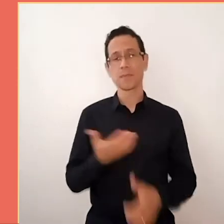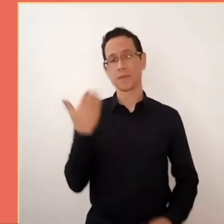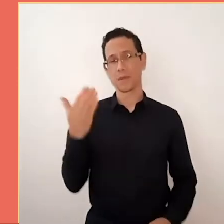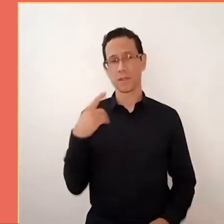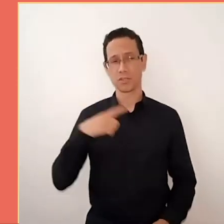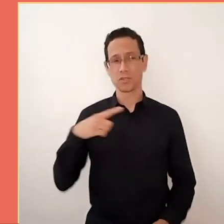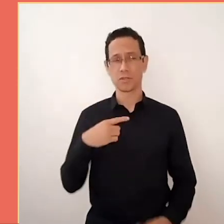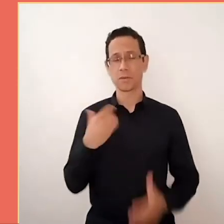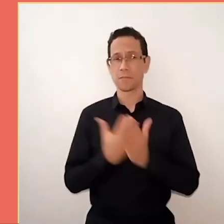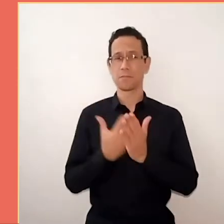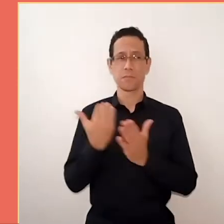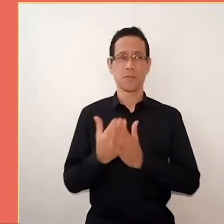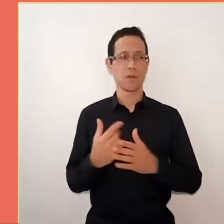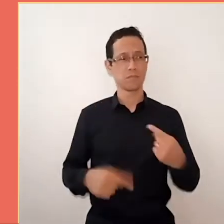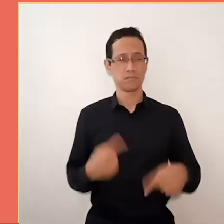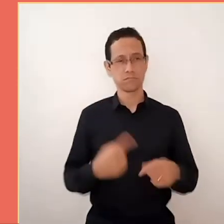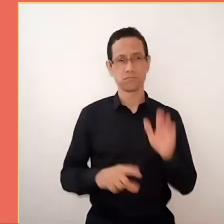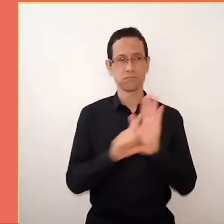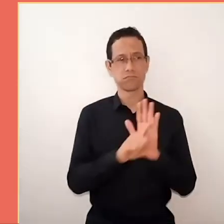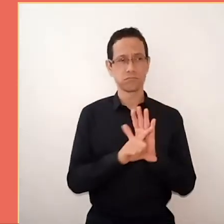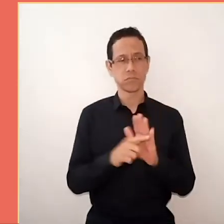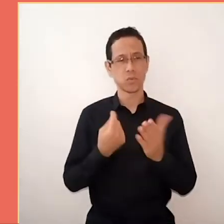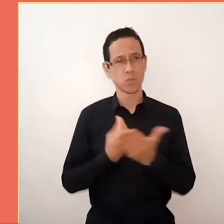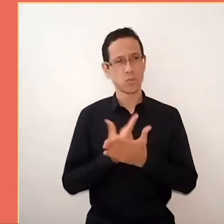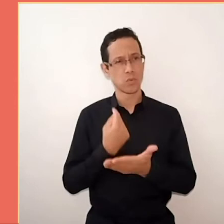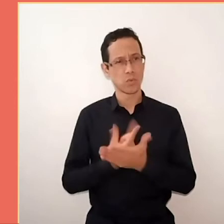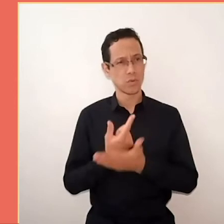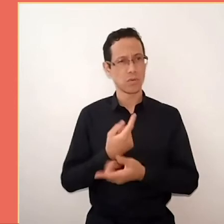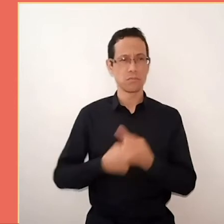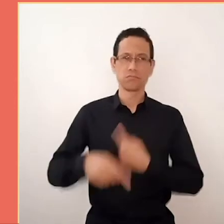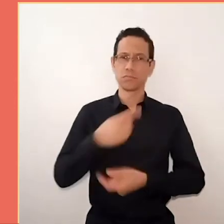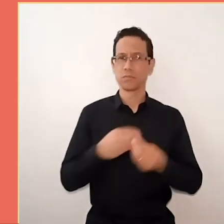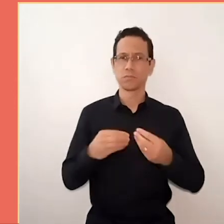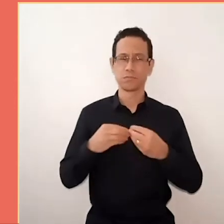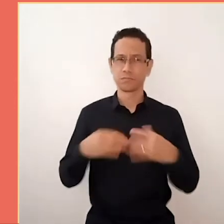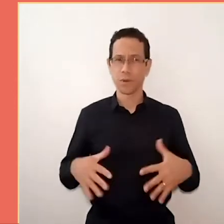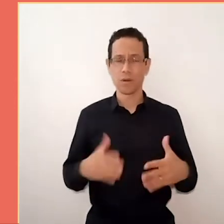políticas de compra e de distribuição de livros, que faziam chegar livros de excelente qualidade nas escolas.